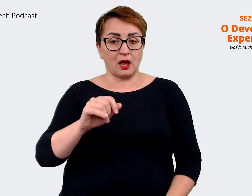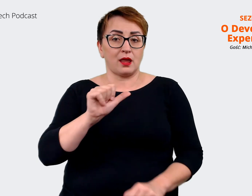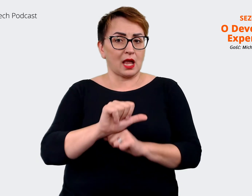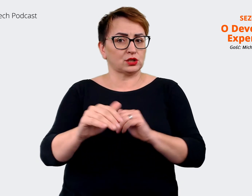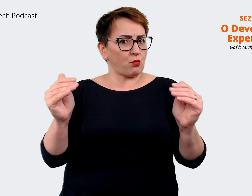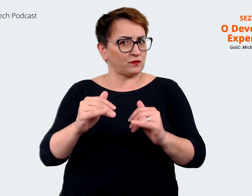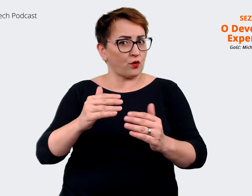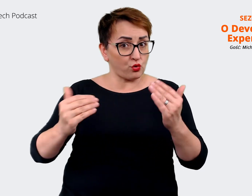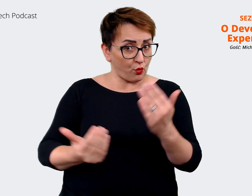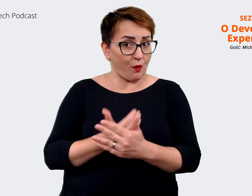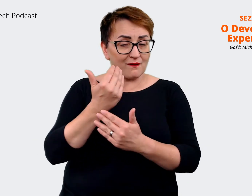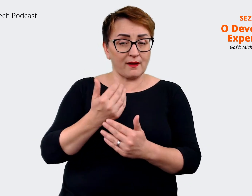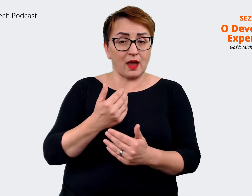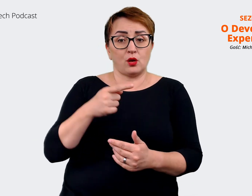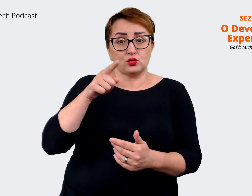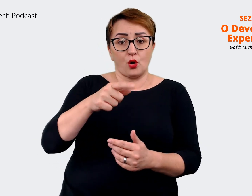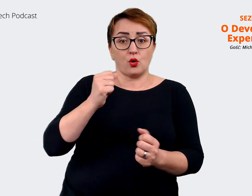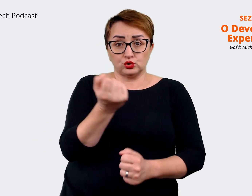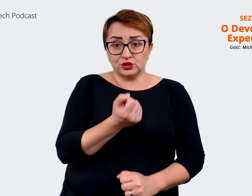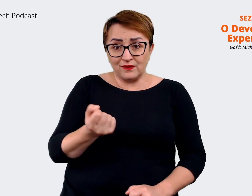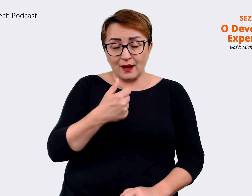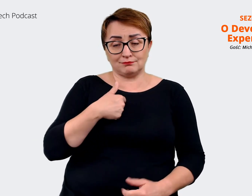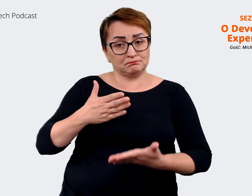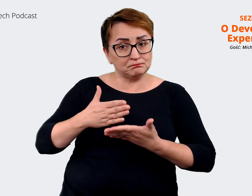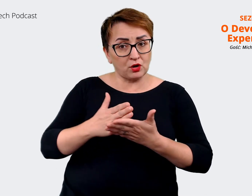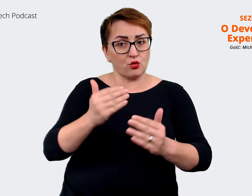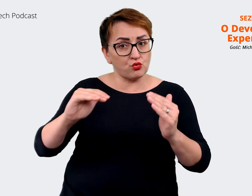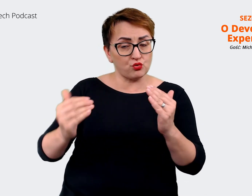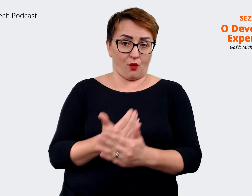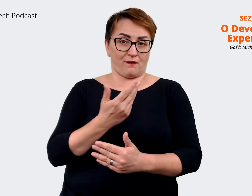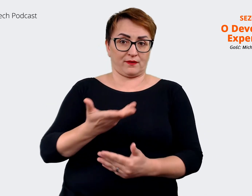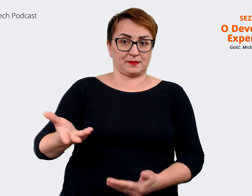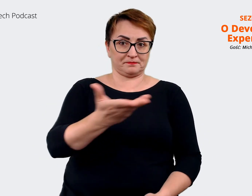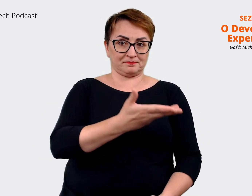teraz pomóc w kompletnie nowym obszarze. Prowadzący: Teraz chciałem chwilę z tobą